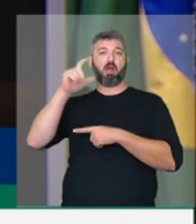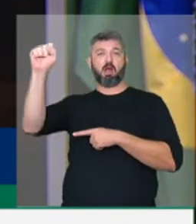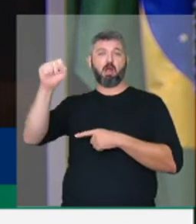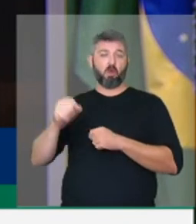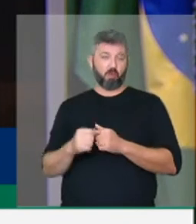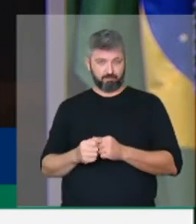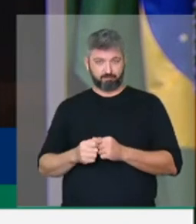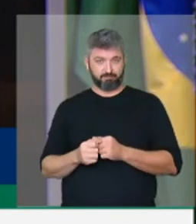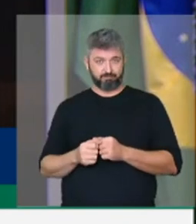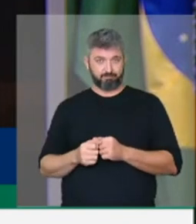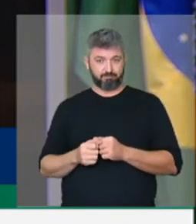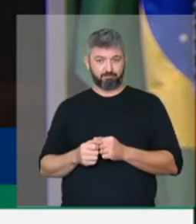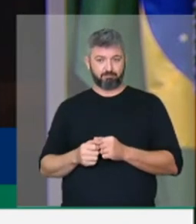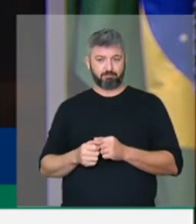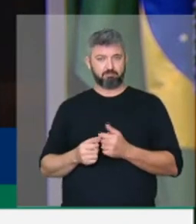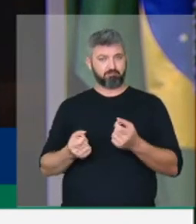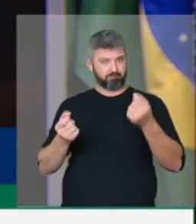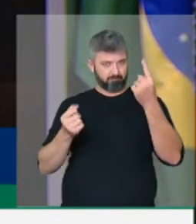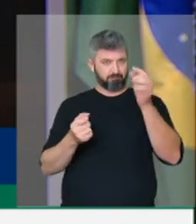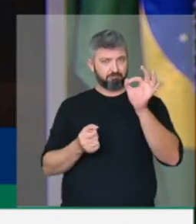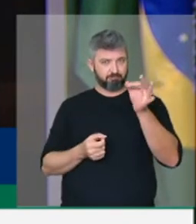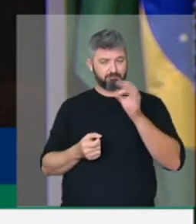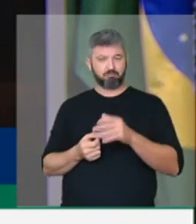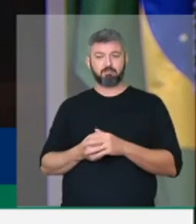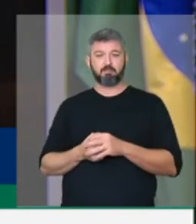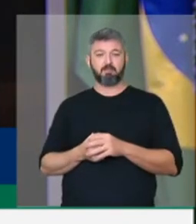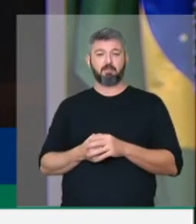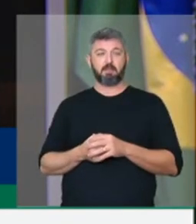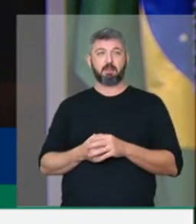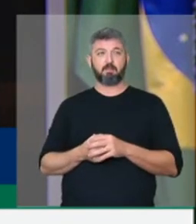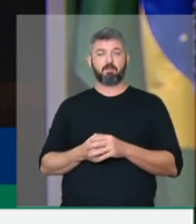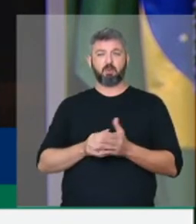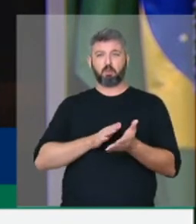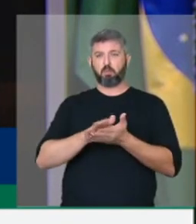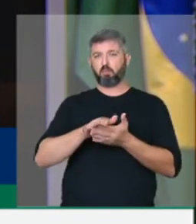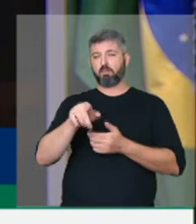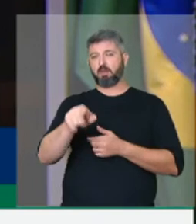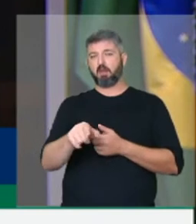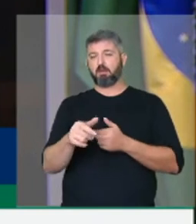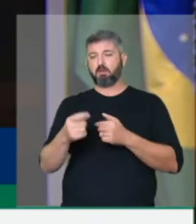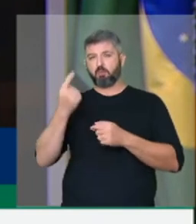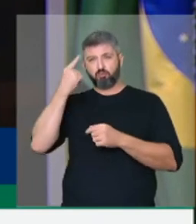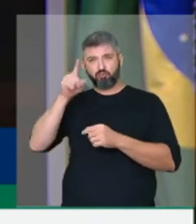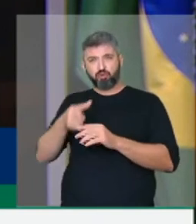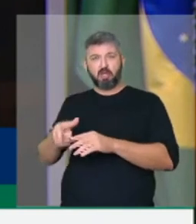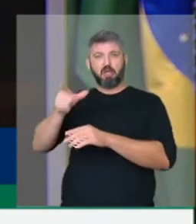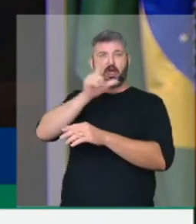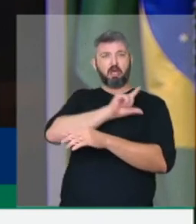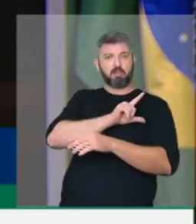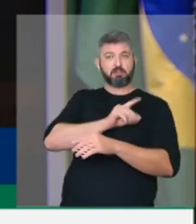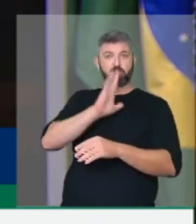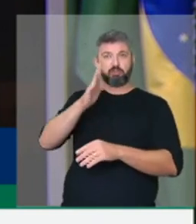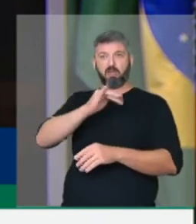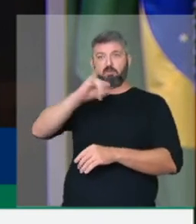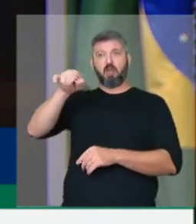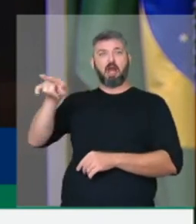DA EMPRESA DA RUA GANHARIA A DISPUTA. É NO MÍNIMO ESTRANHO ESSA PUBLICAÇÃO NA VÀSPERA DE SAIR O RESULTADO.